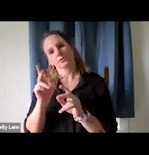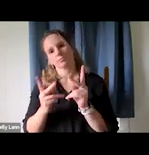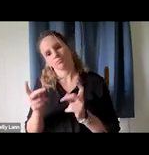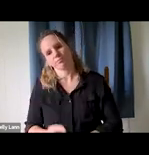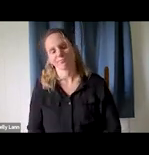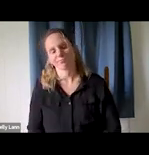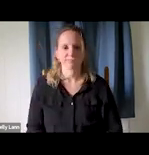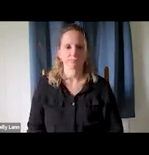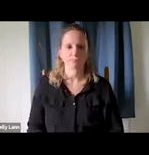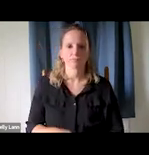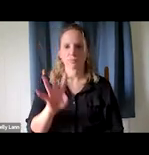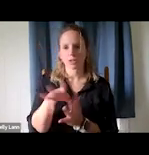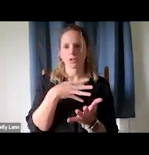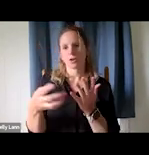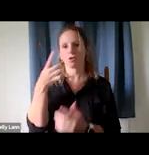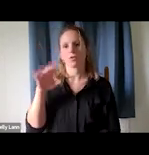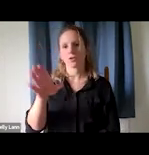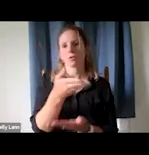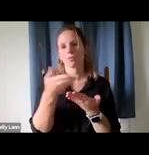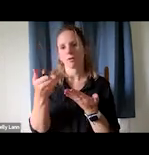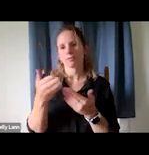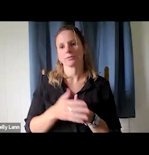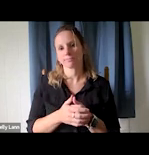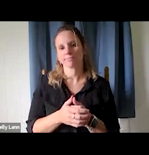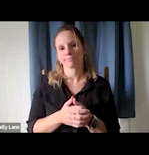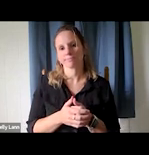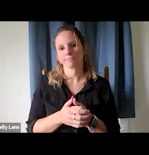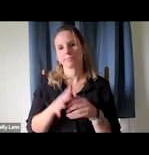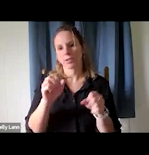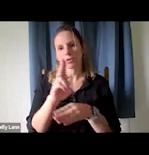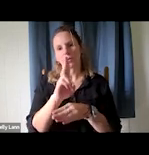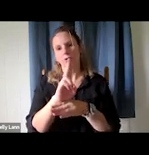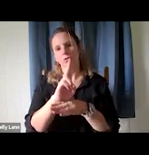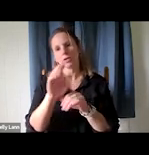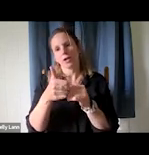Esto es solo un gráfico de referencia sobre la forma en cómo debemos proceder